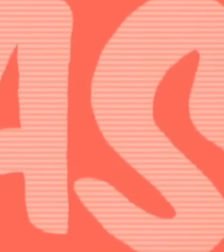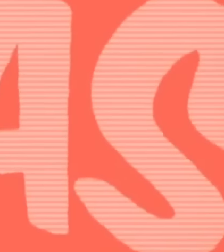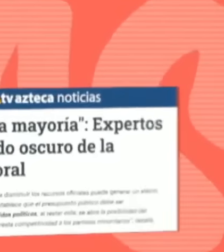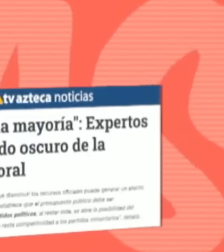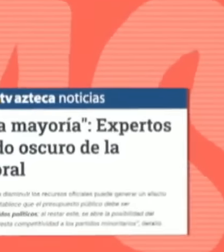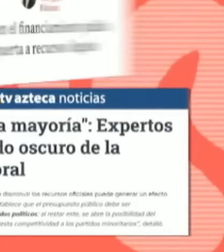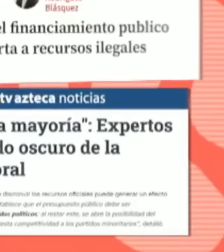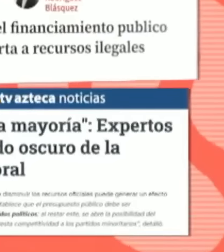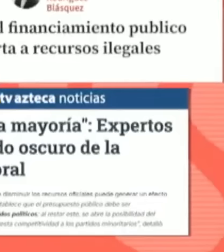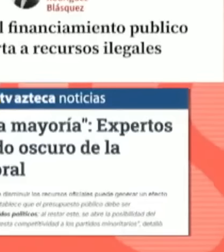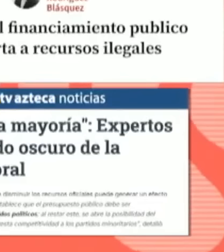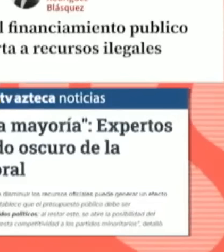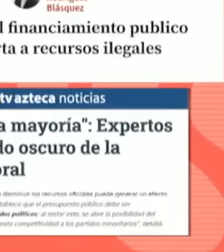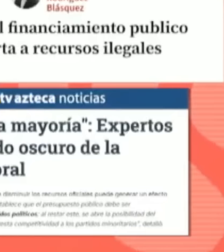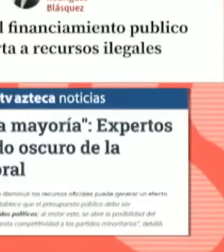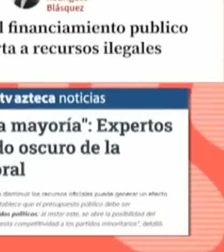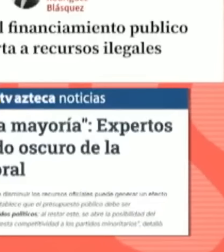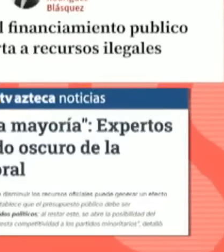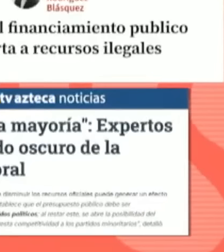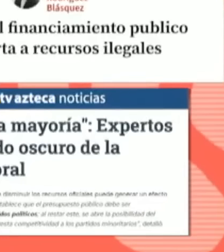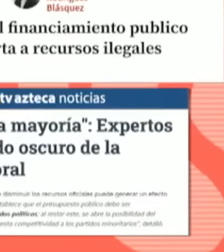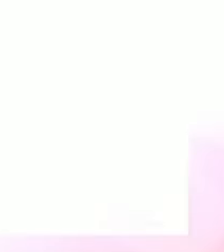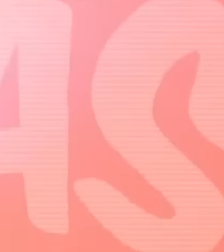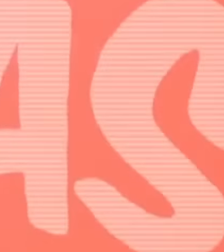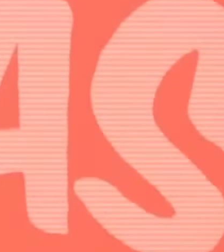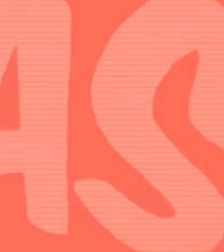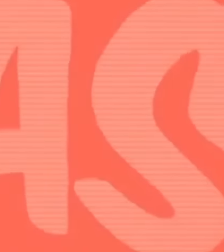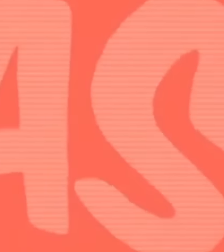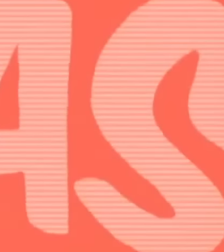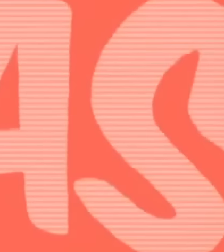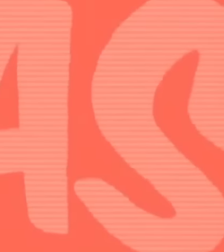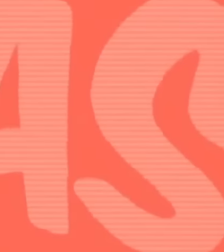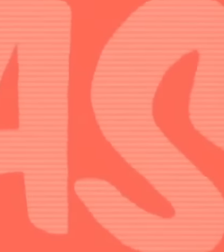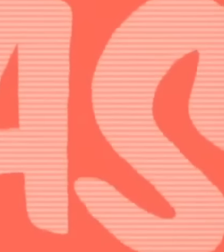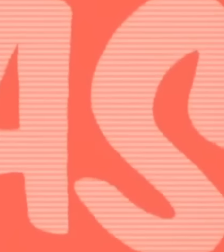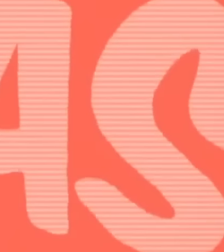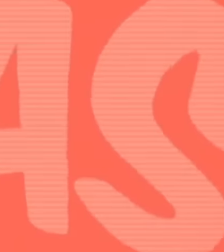abre la puerta al financiamiento ilícito en los partidos. La reforma electoral de la presidenta